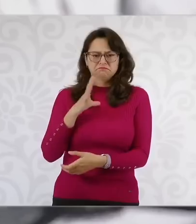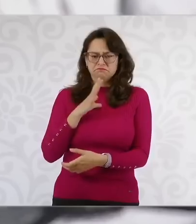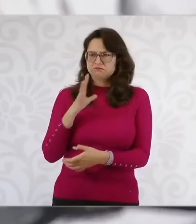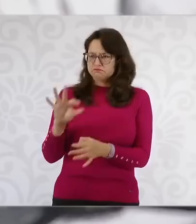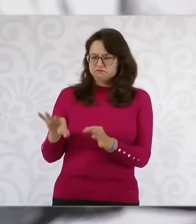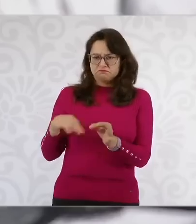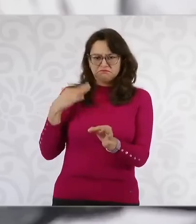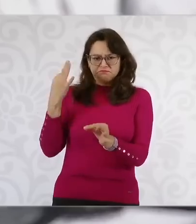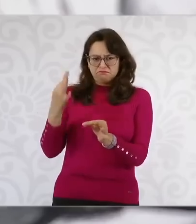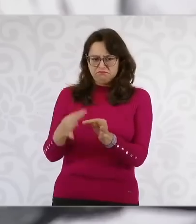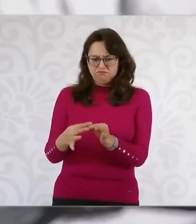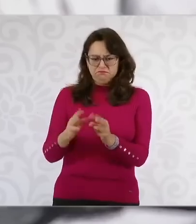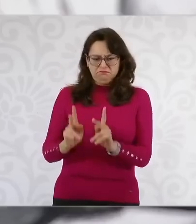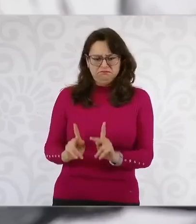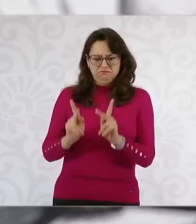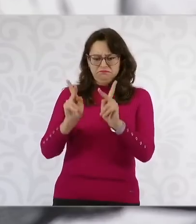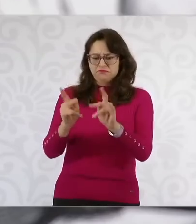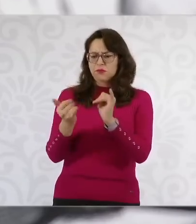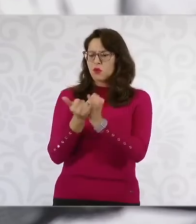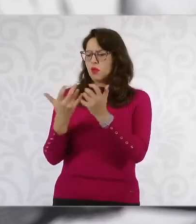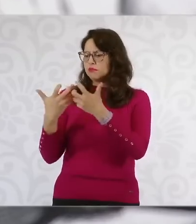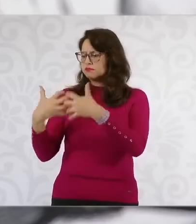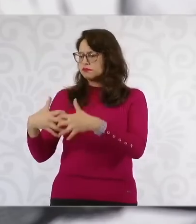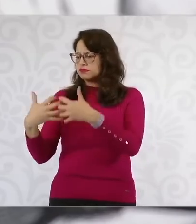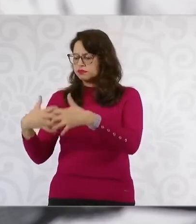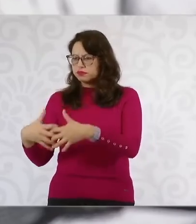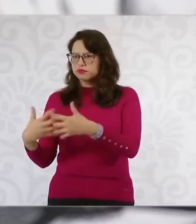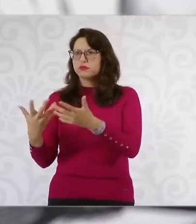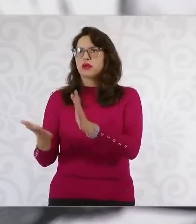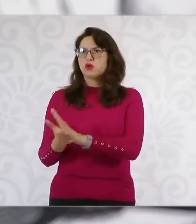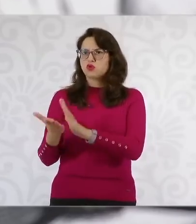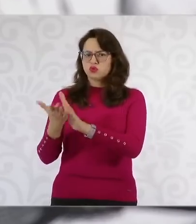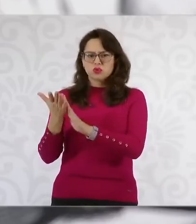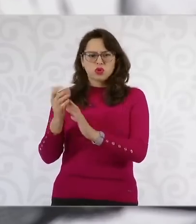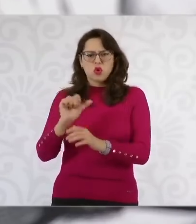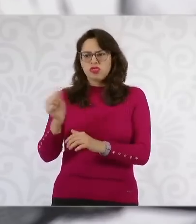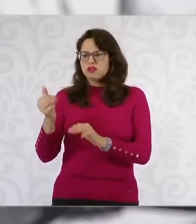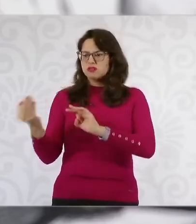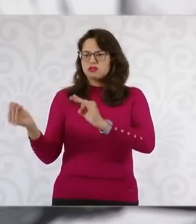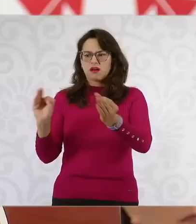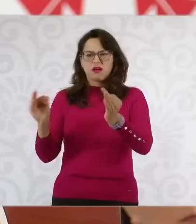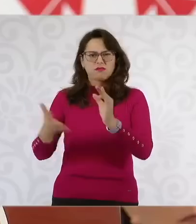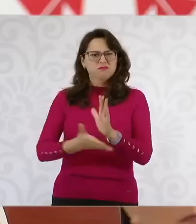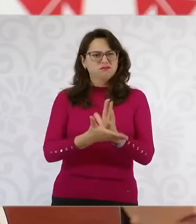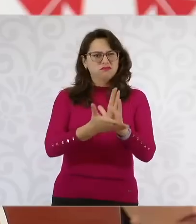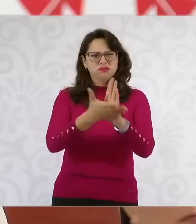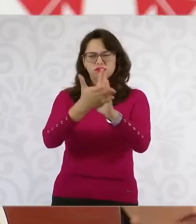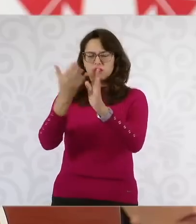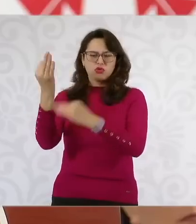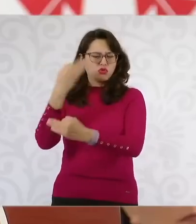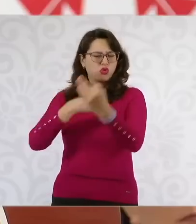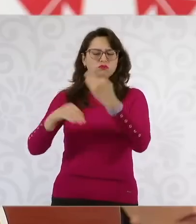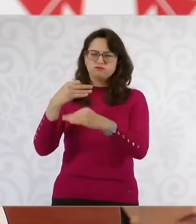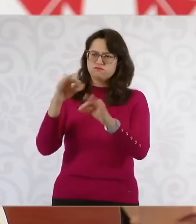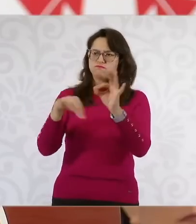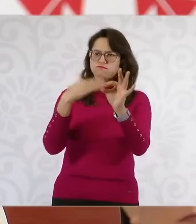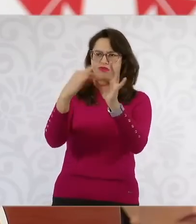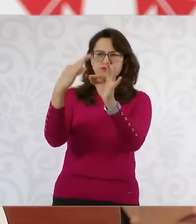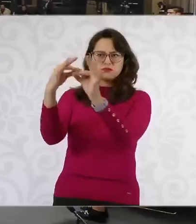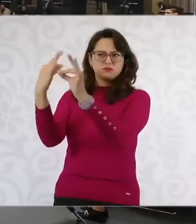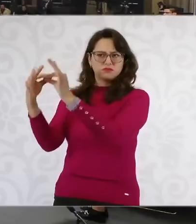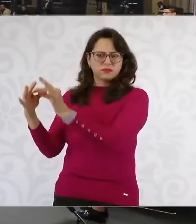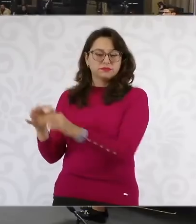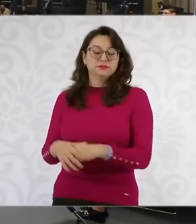tanto la planta de tratamiento como el viaducto elevado y todas las obras en Baja California sí